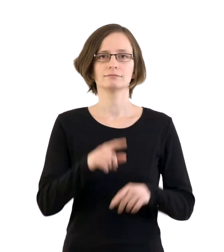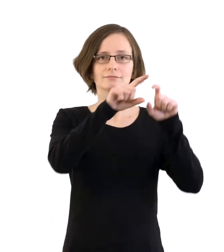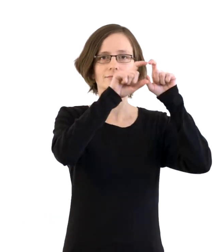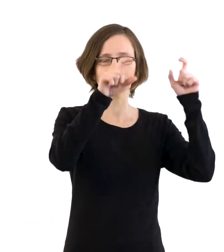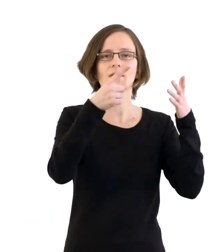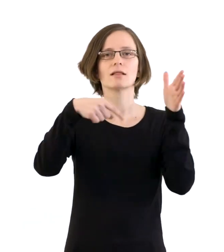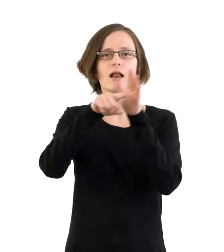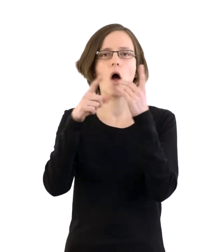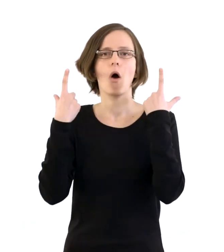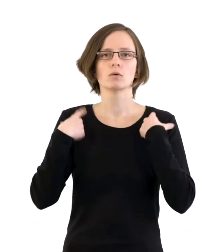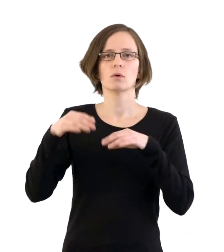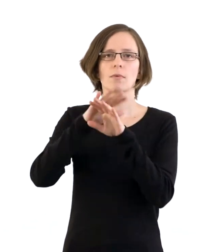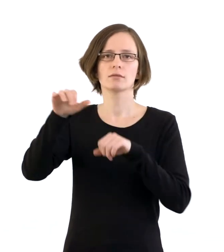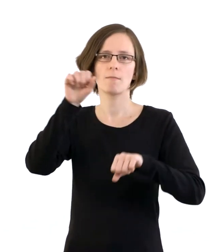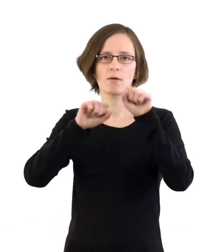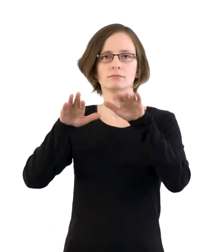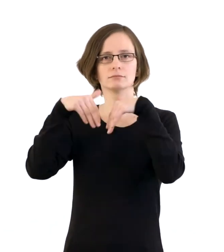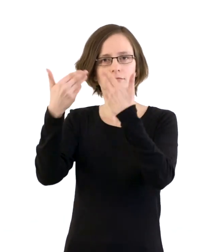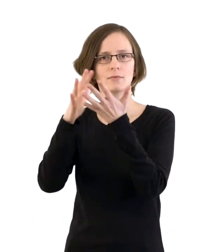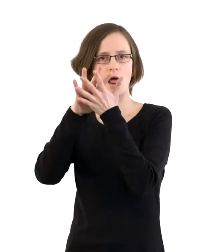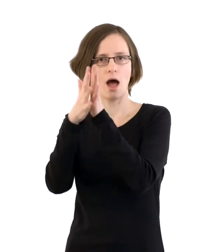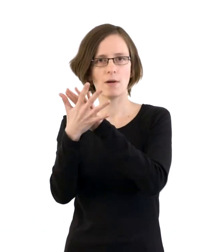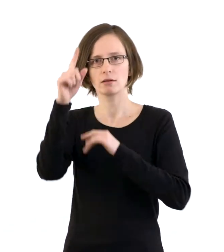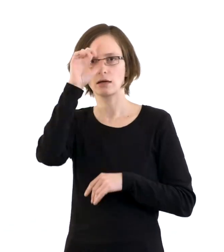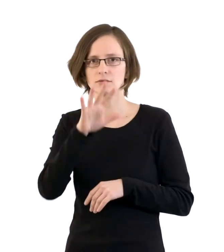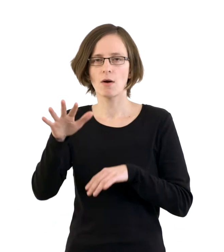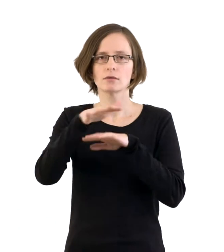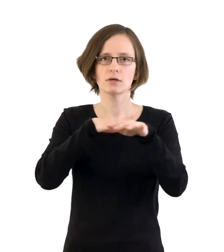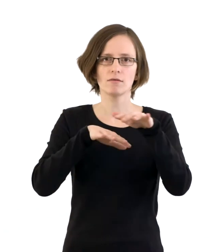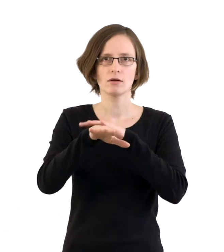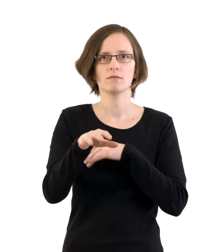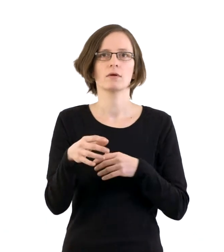Jest to placówka stwarzająca osobom niepełnosprawnym możliwość rehabilitacji społecznej i zawodowej